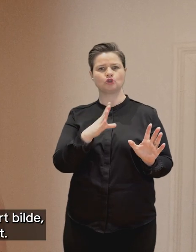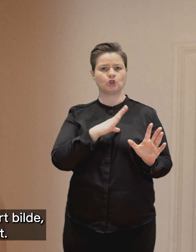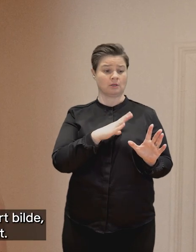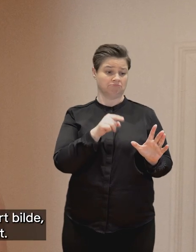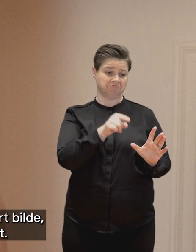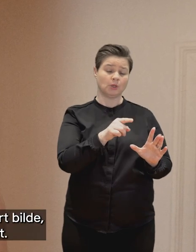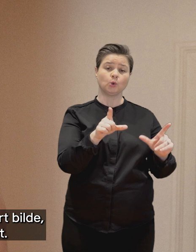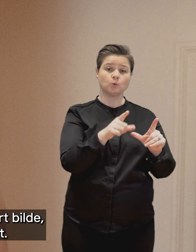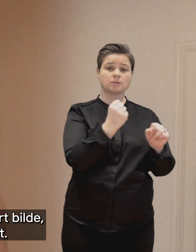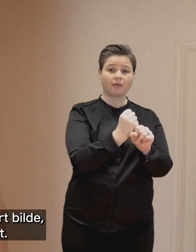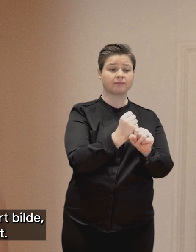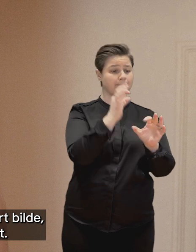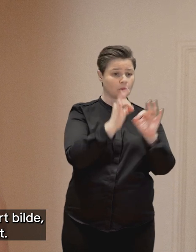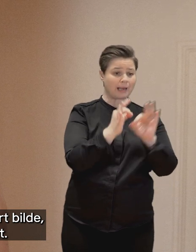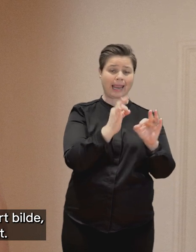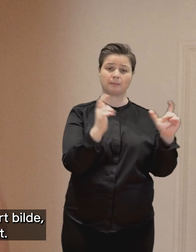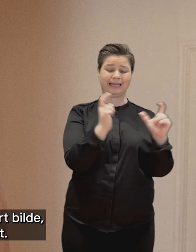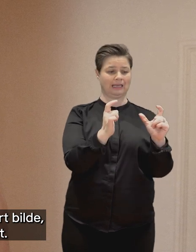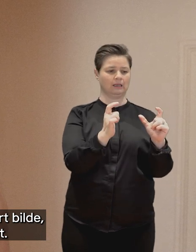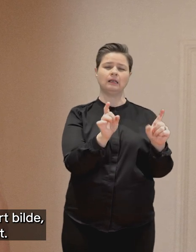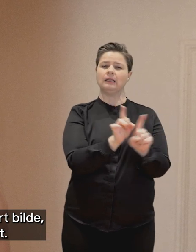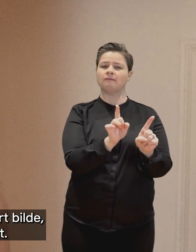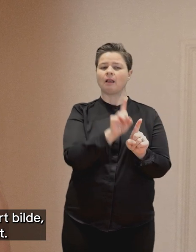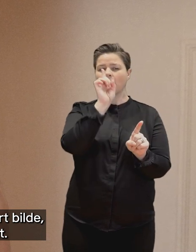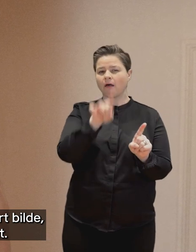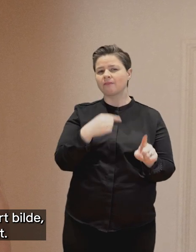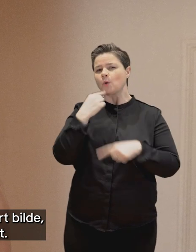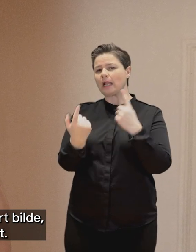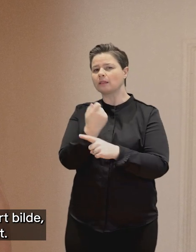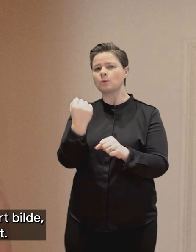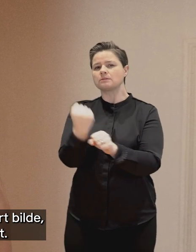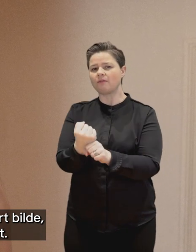Også et usant bilde, et manipulert bilde, kan likevel fortelle noe sant.